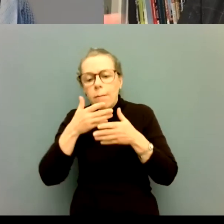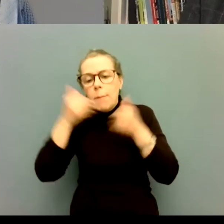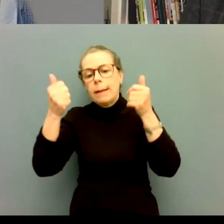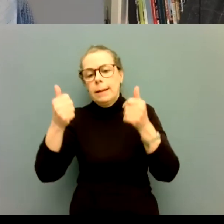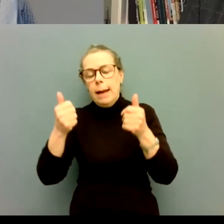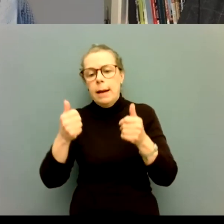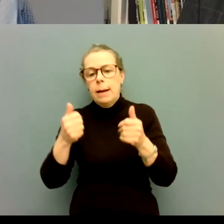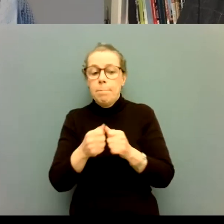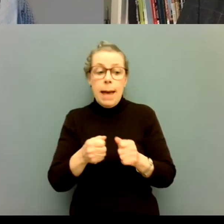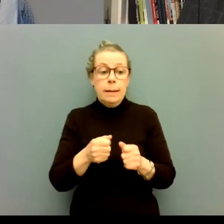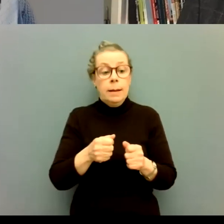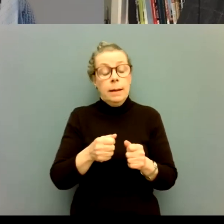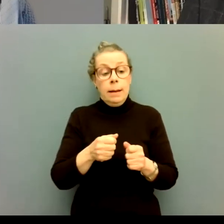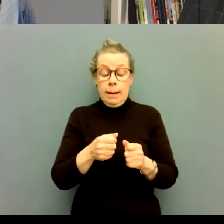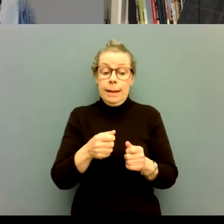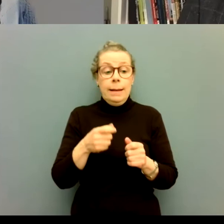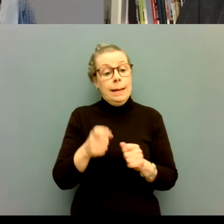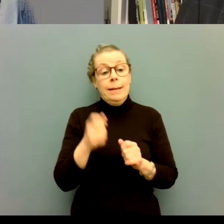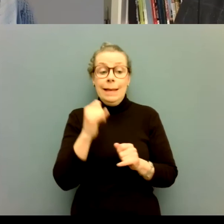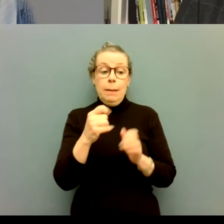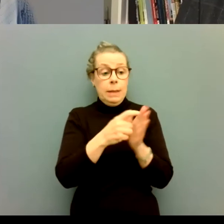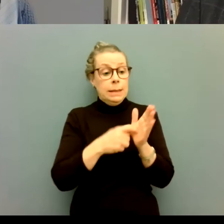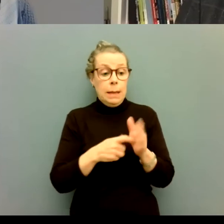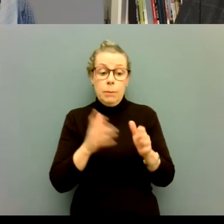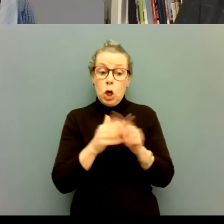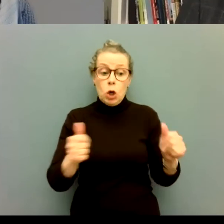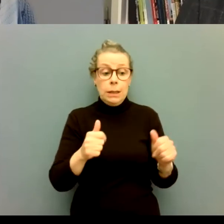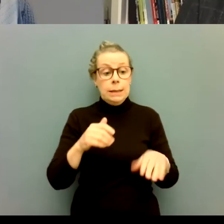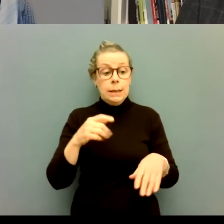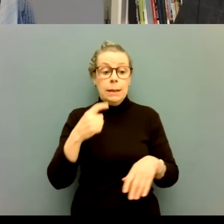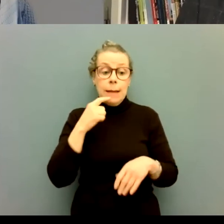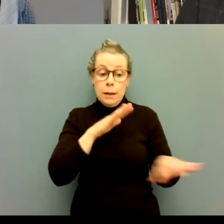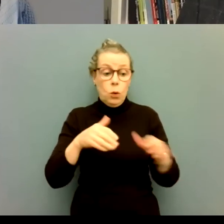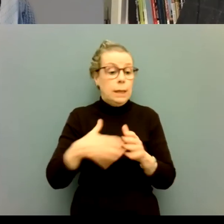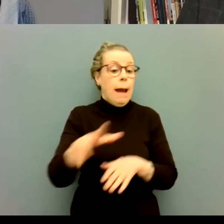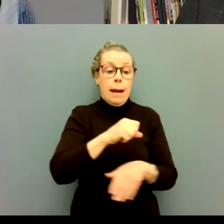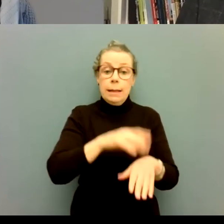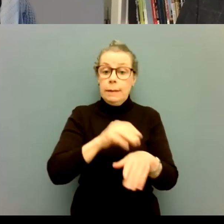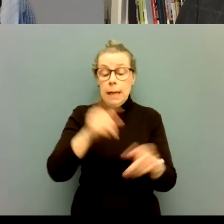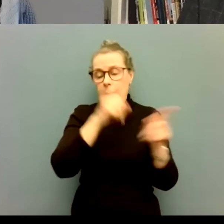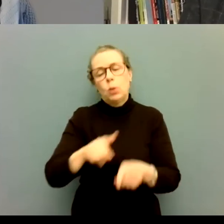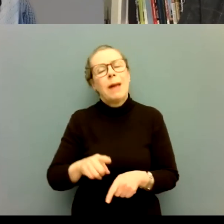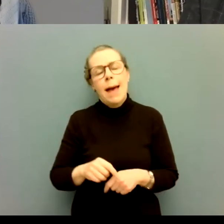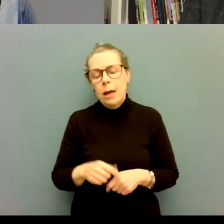det här med gratis tandvård för svenska folket, den dag vi har obegränsat-